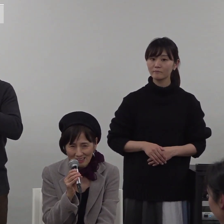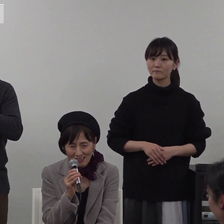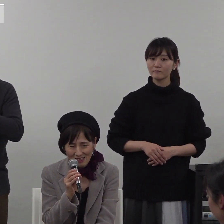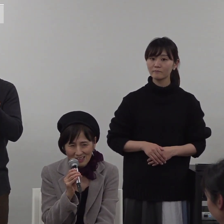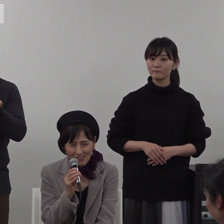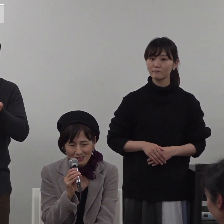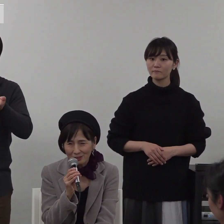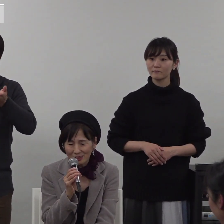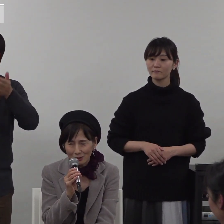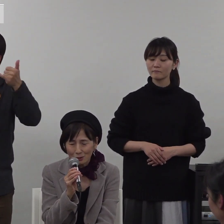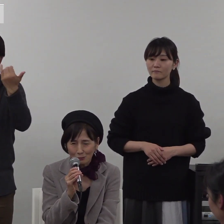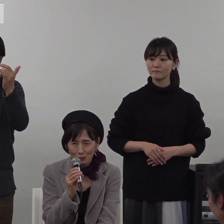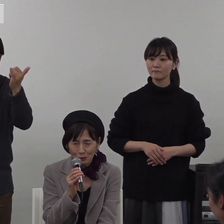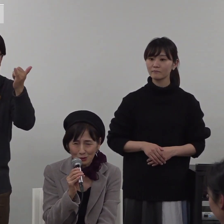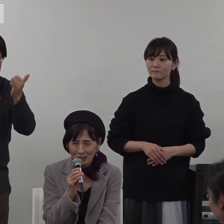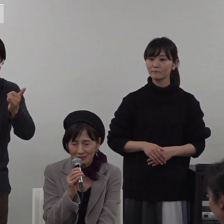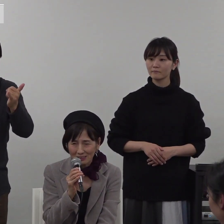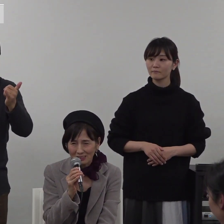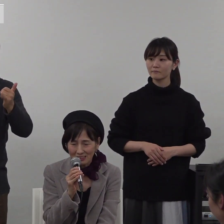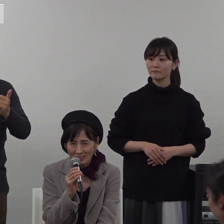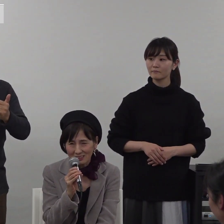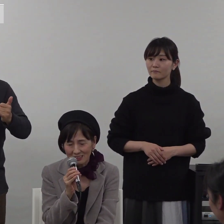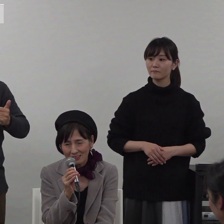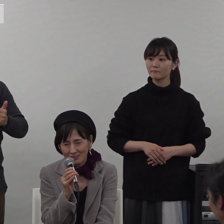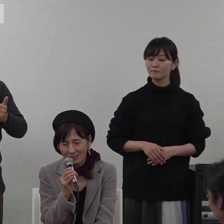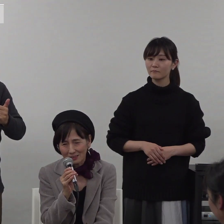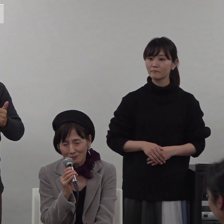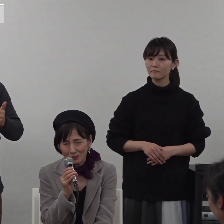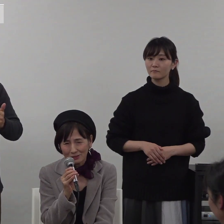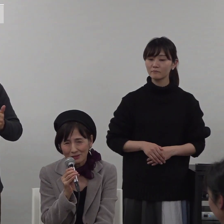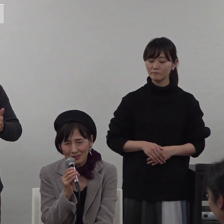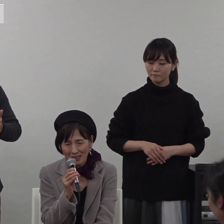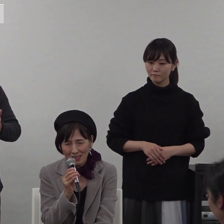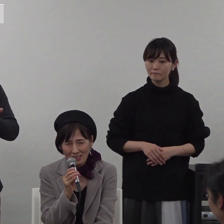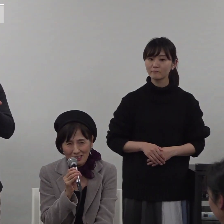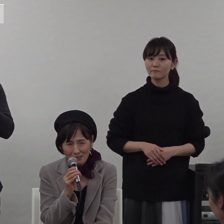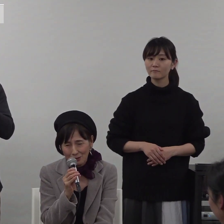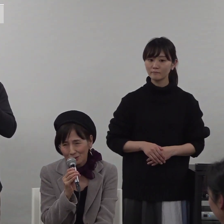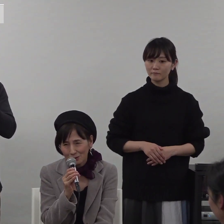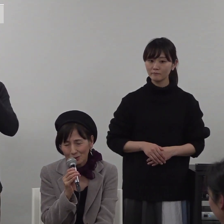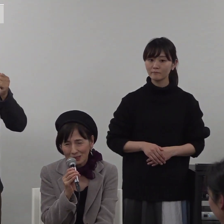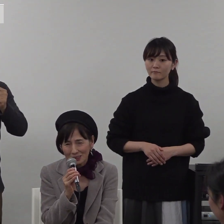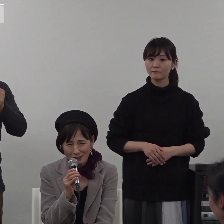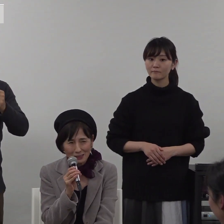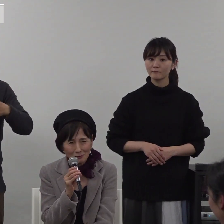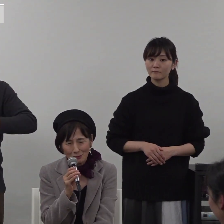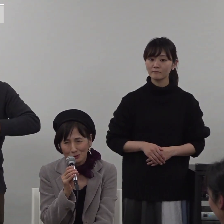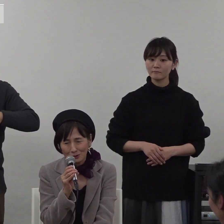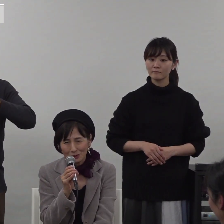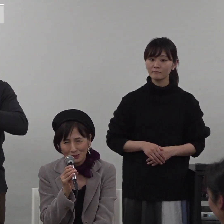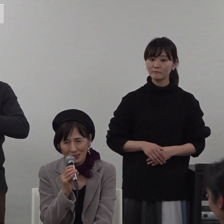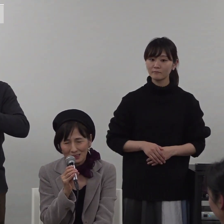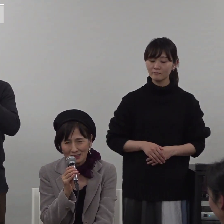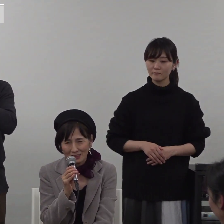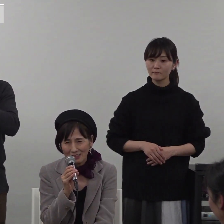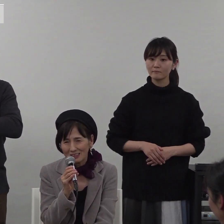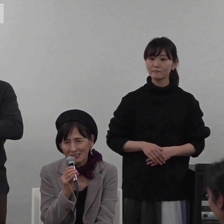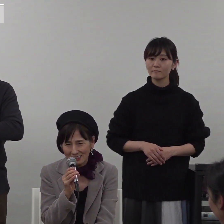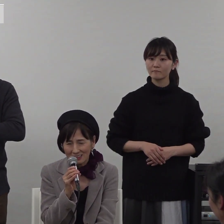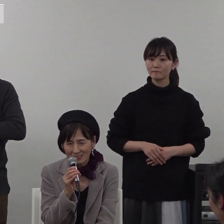あるいはちょっともう苦しくて精神科に行く方もいるので 1人でも多くの人に伝えたいです